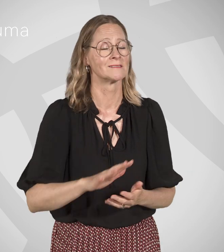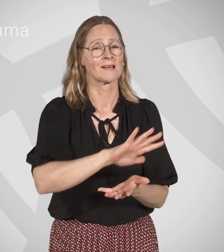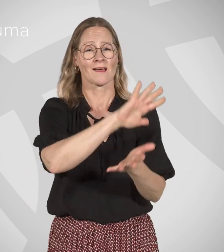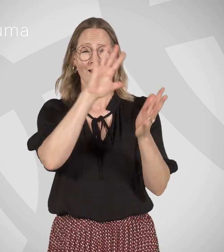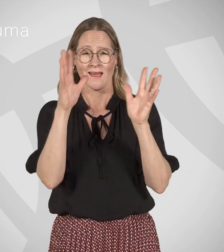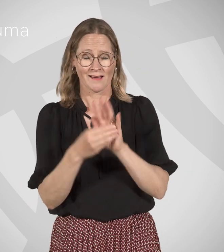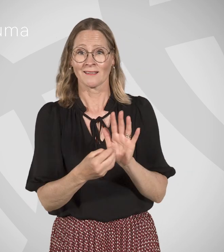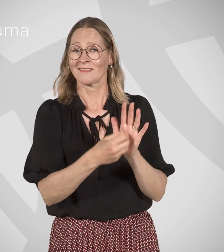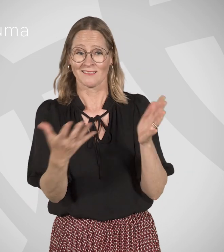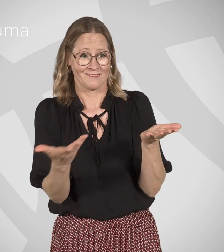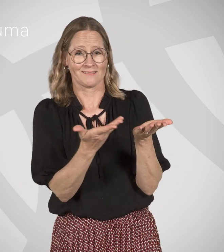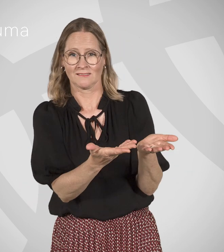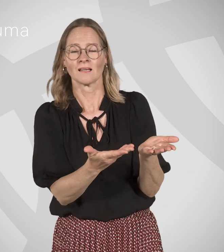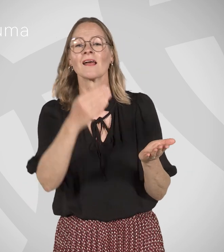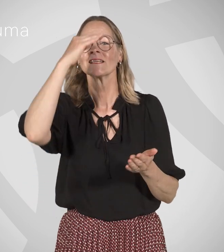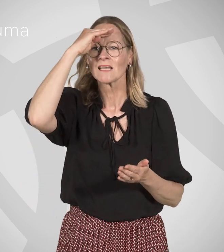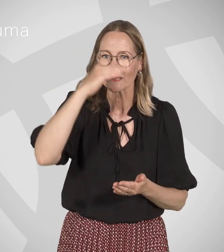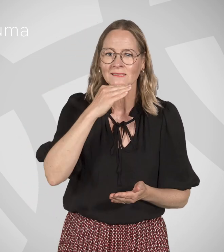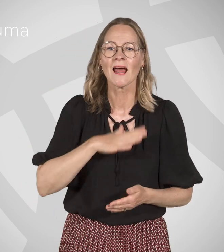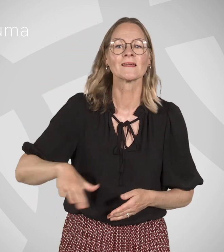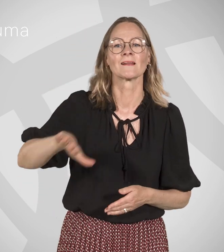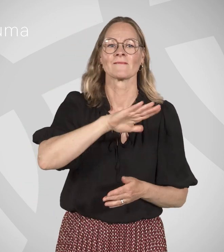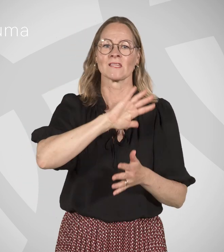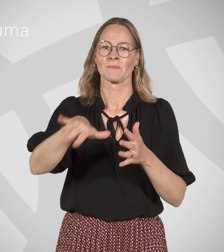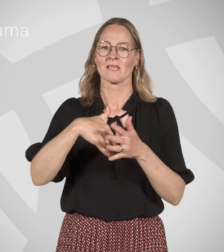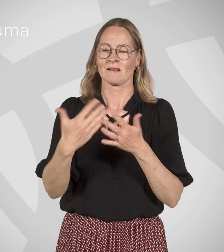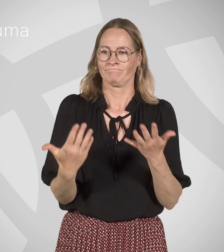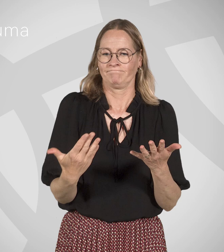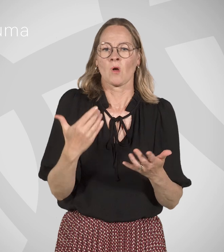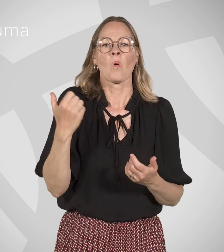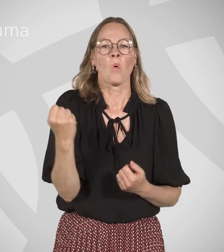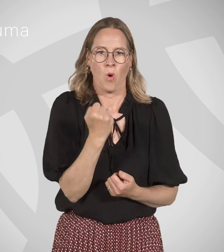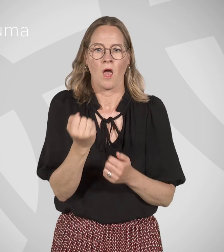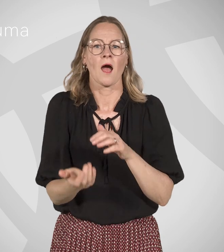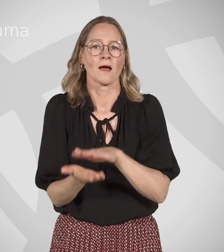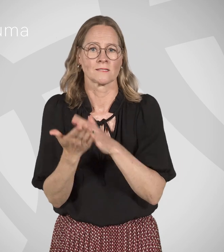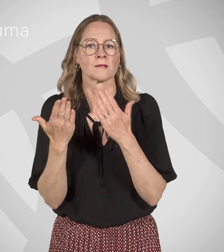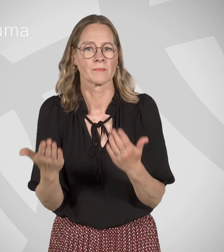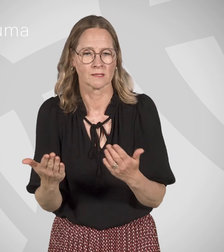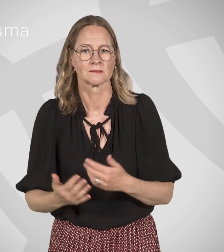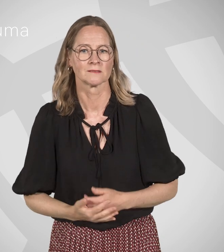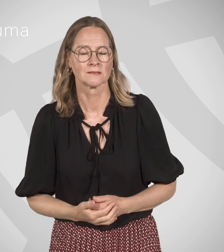Kaiken tämän seurauksena kansalliset viittomakielemme - ovat joutuneet uhanalaiseen asemaan.